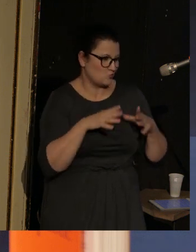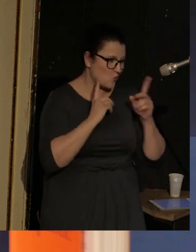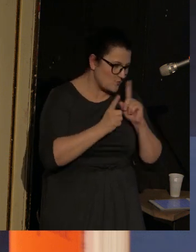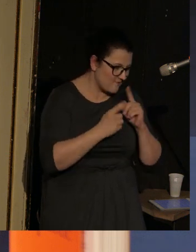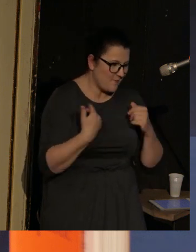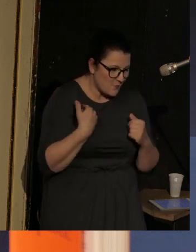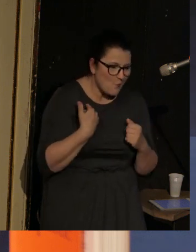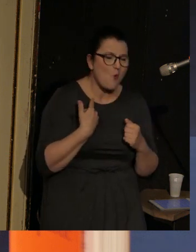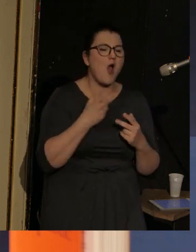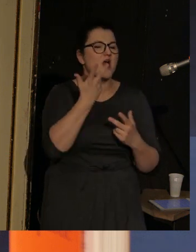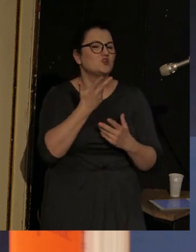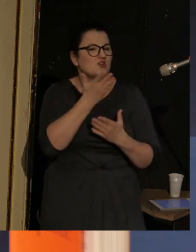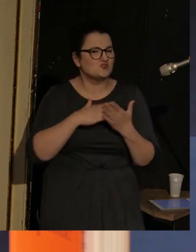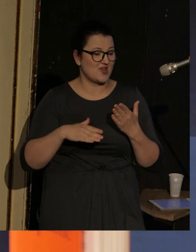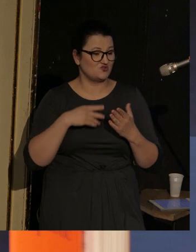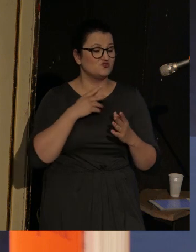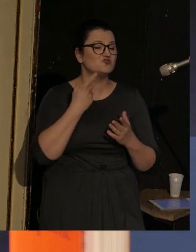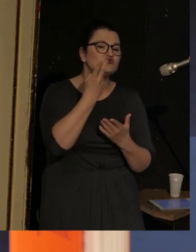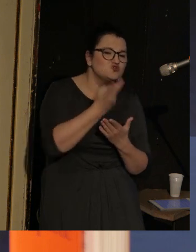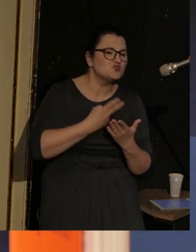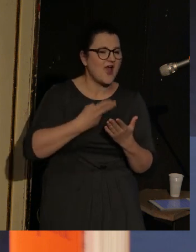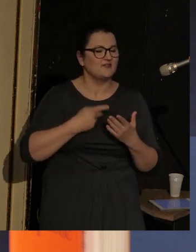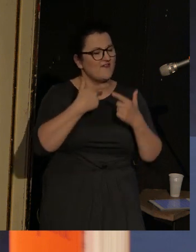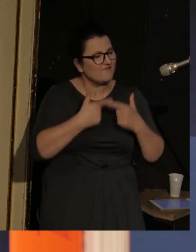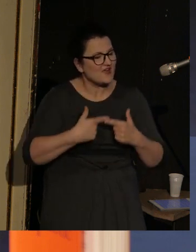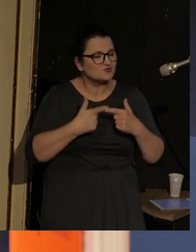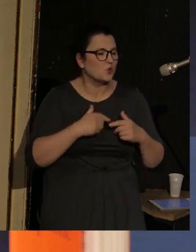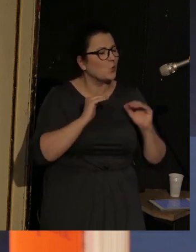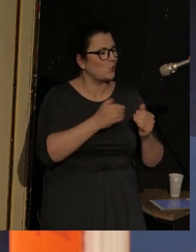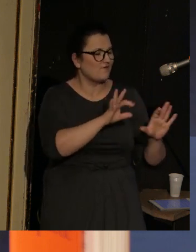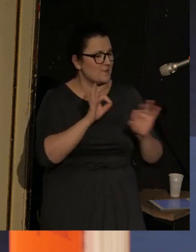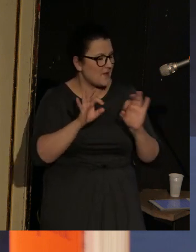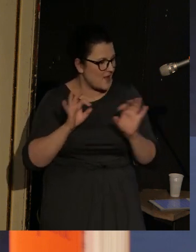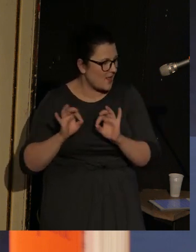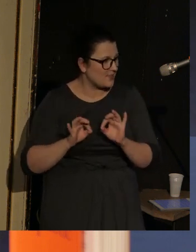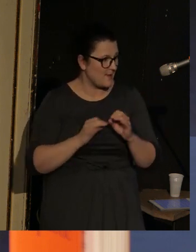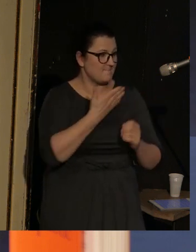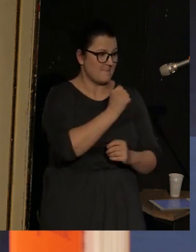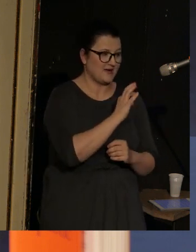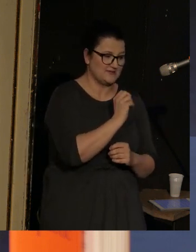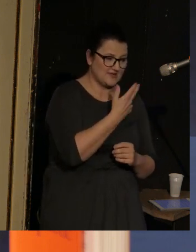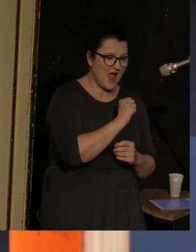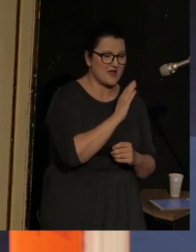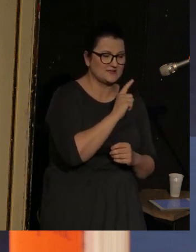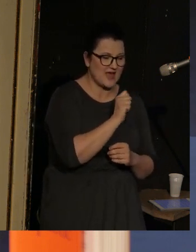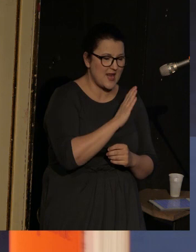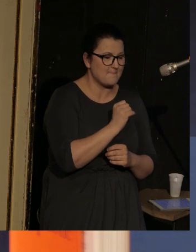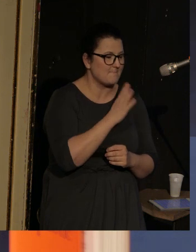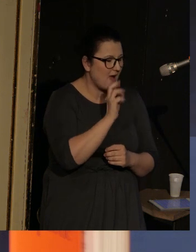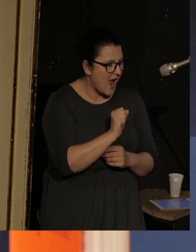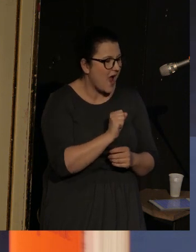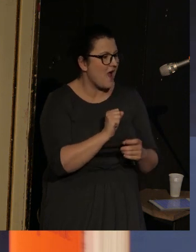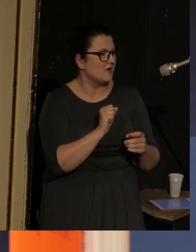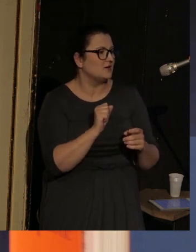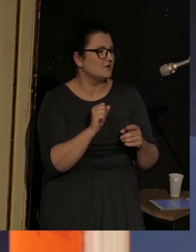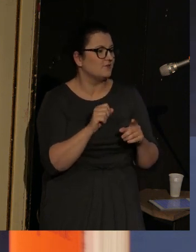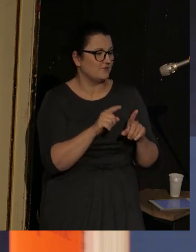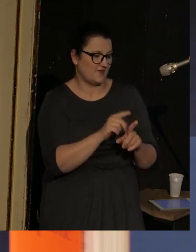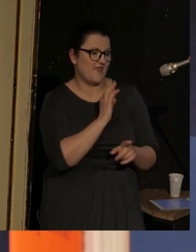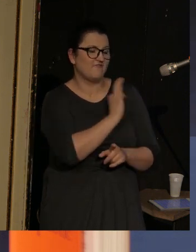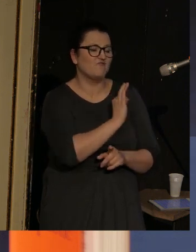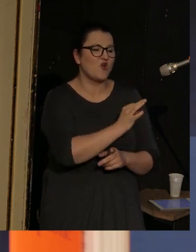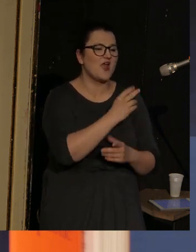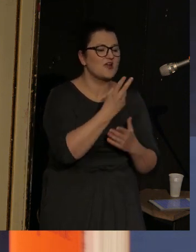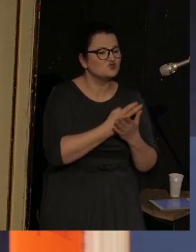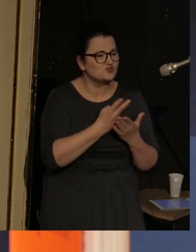i o której sporo rozmawialiśmy, a trzecia część to będzie czytanie wierszy przez Martynę Zarembę